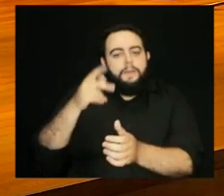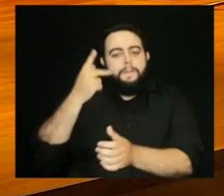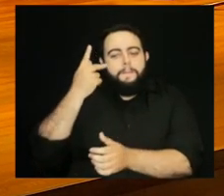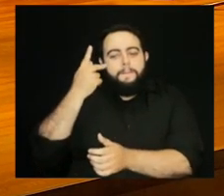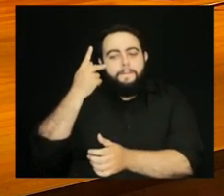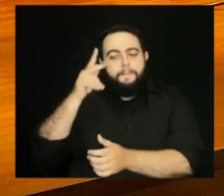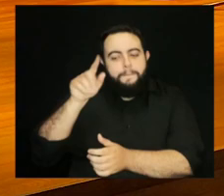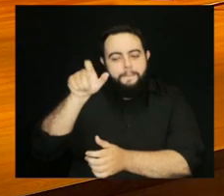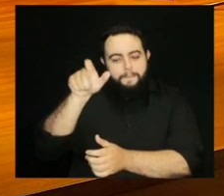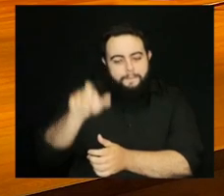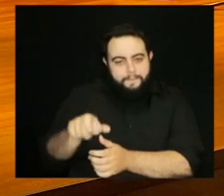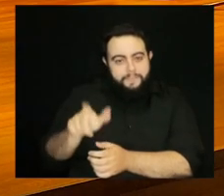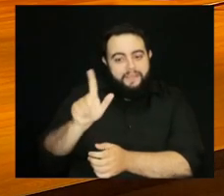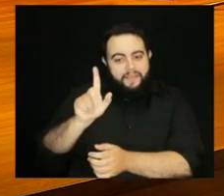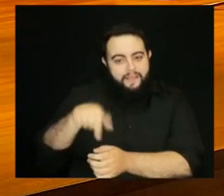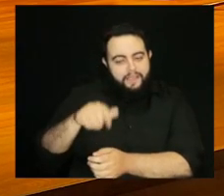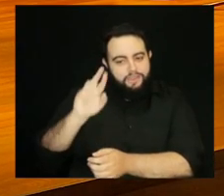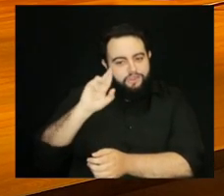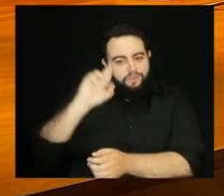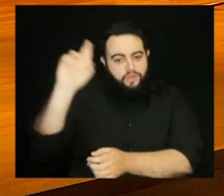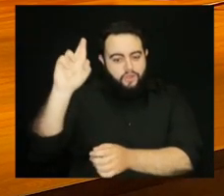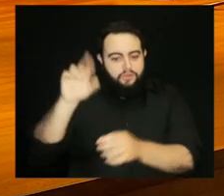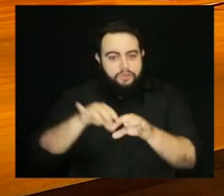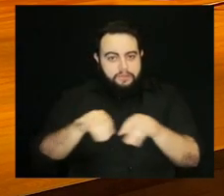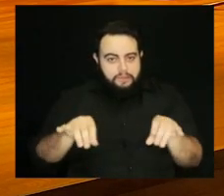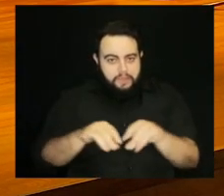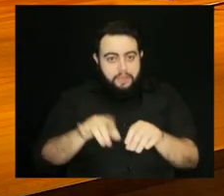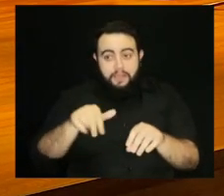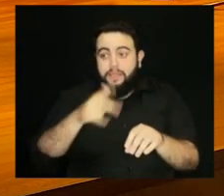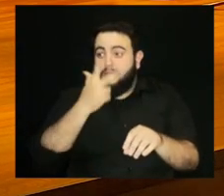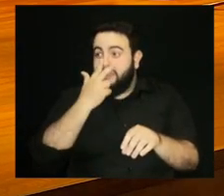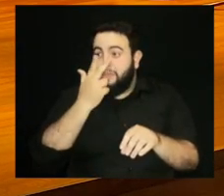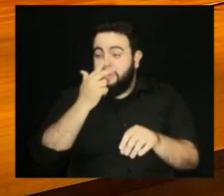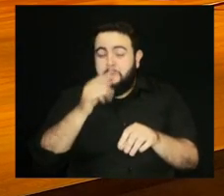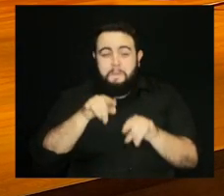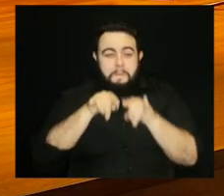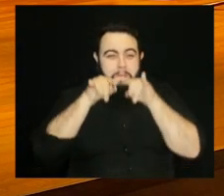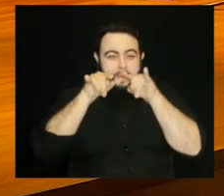que tinha essa sede lá no Morro Santana, aquilo ali era pior que uma praga de piolho, sabe, aquele